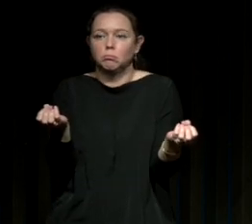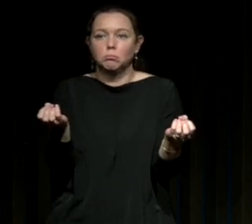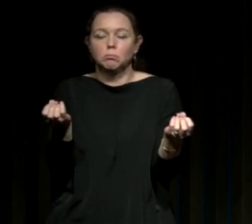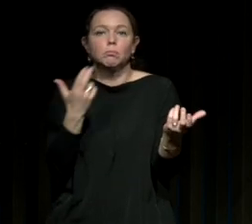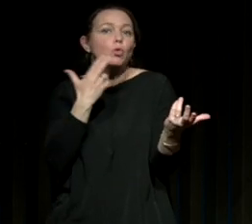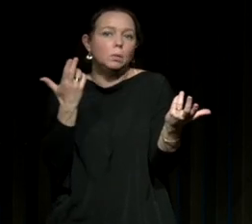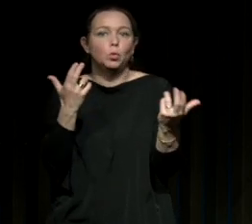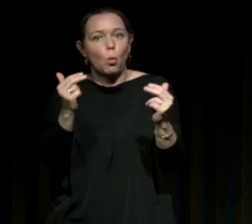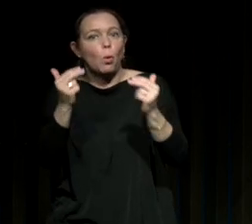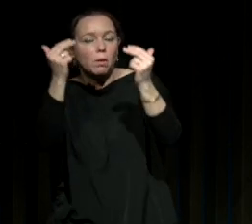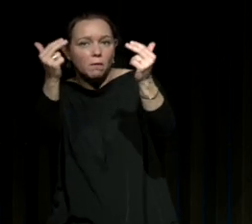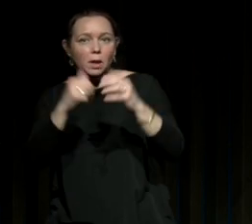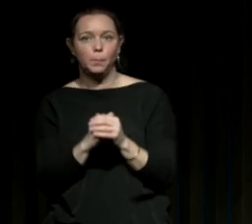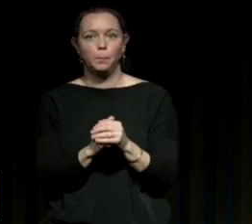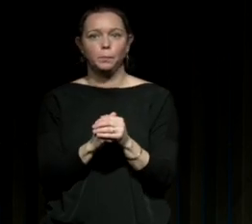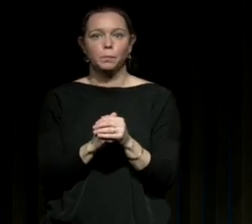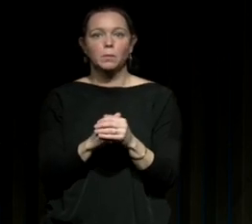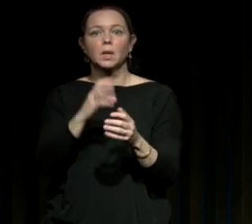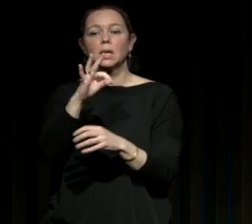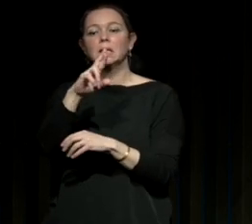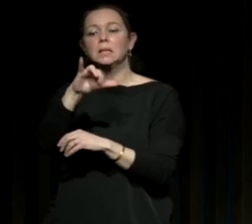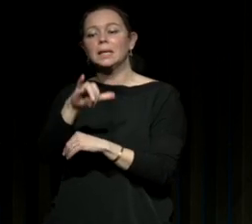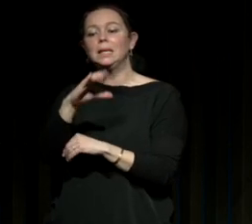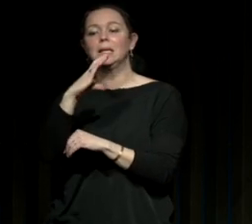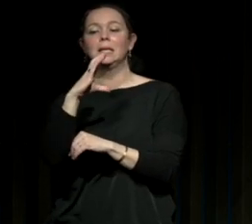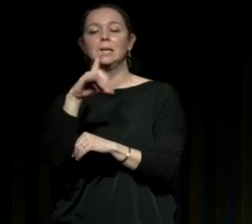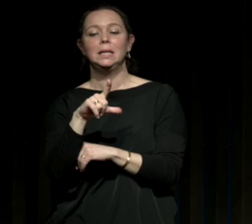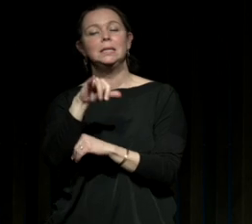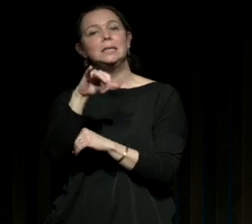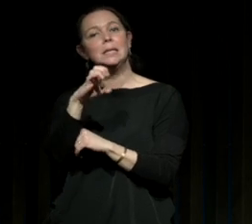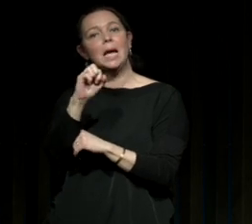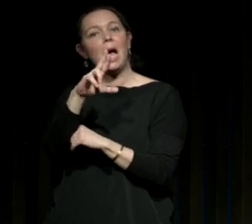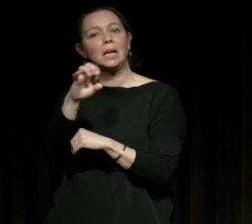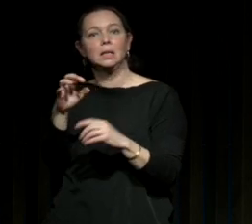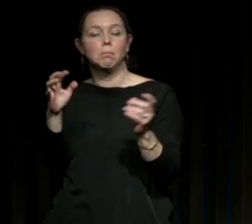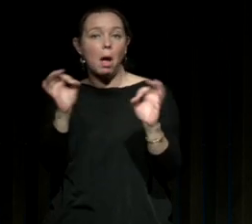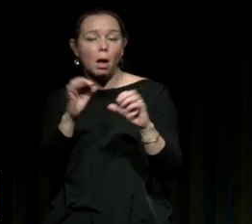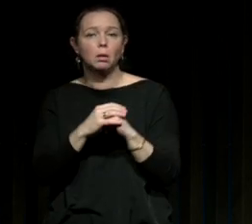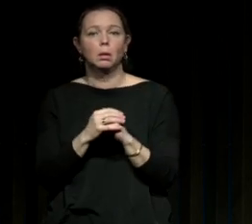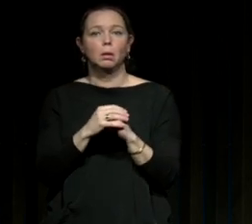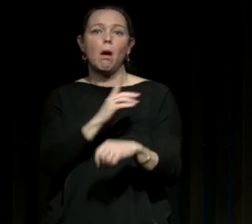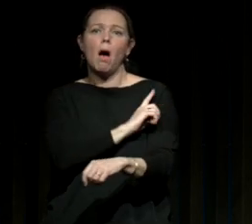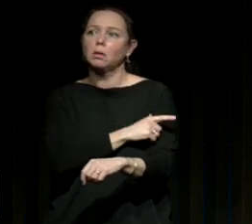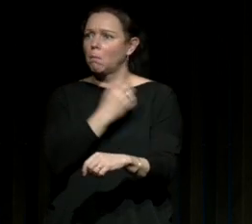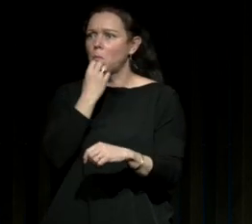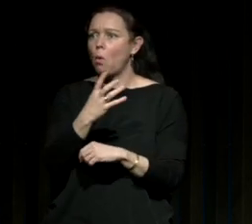il n'a pas d'hypertriglycéridémie et il a une pression artérielle qui est bien 129 78 et puis